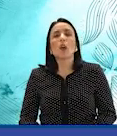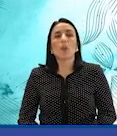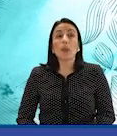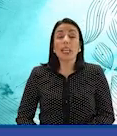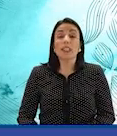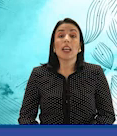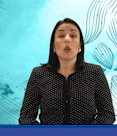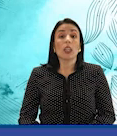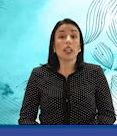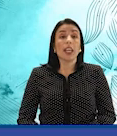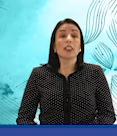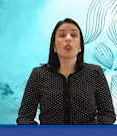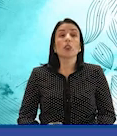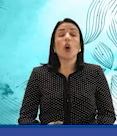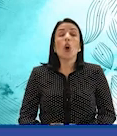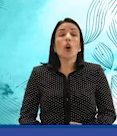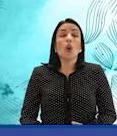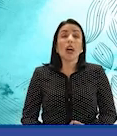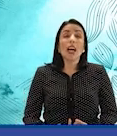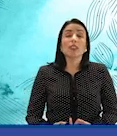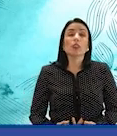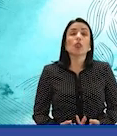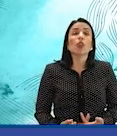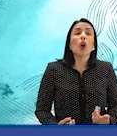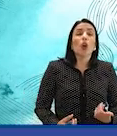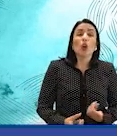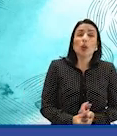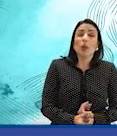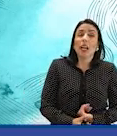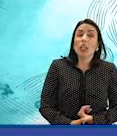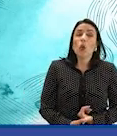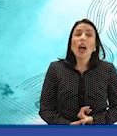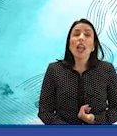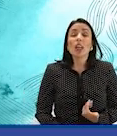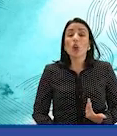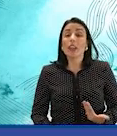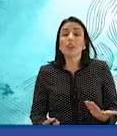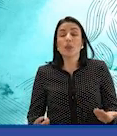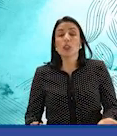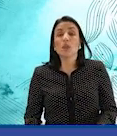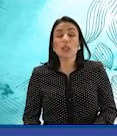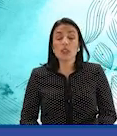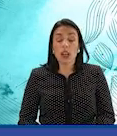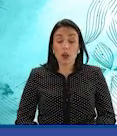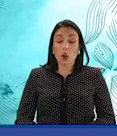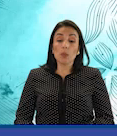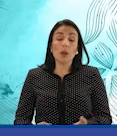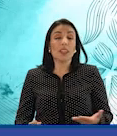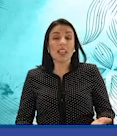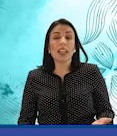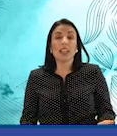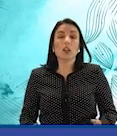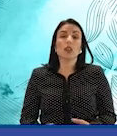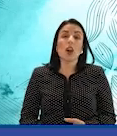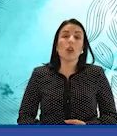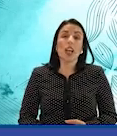completa, con ingresos, con gastos, con el plan anual, con la información complementaria que Contraloría